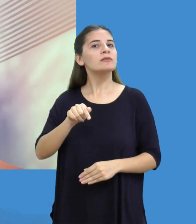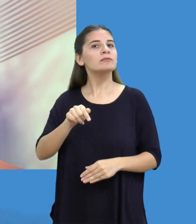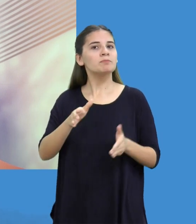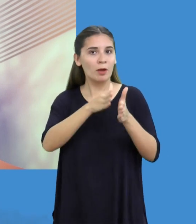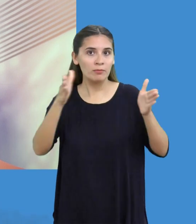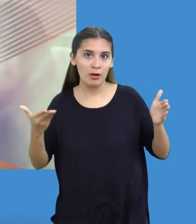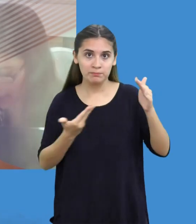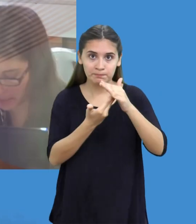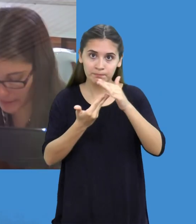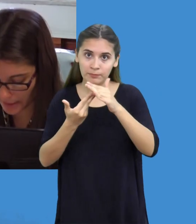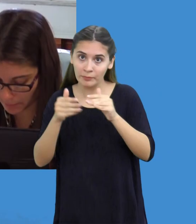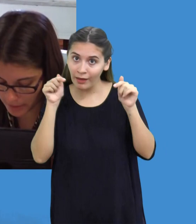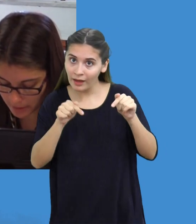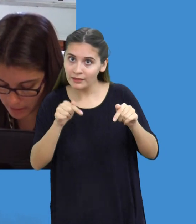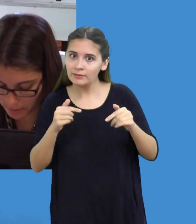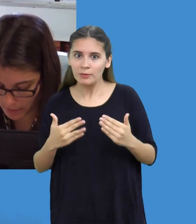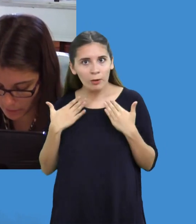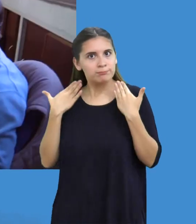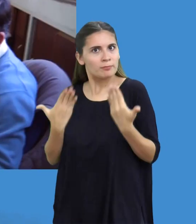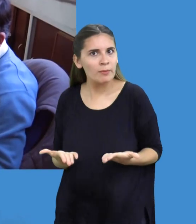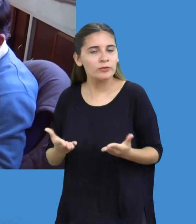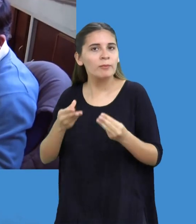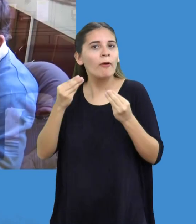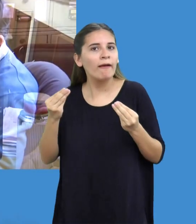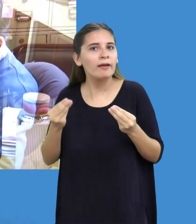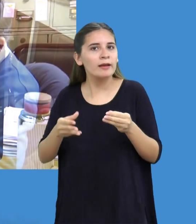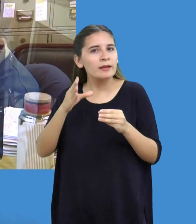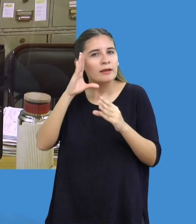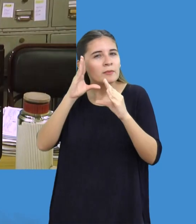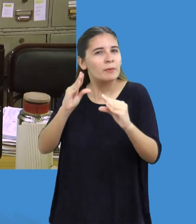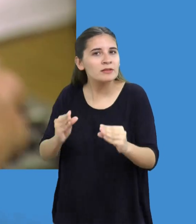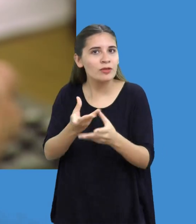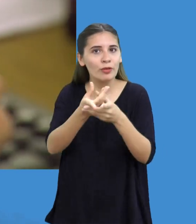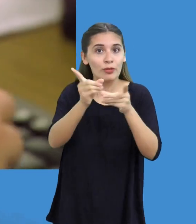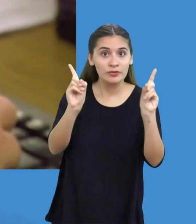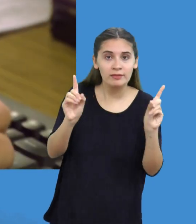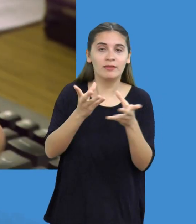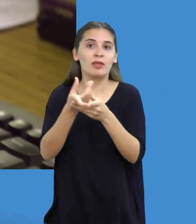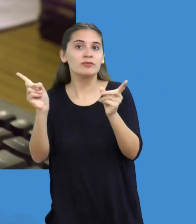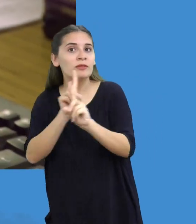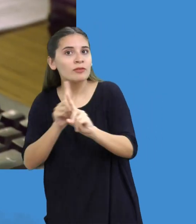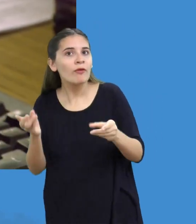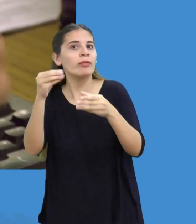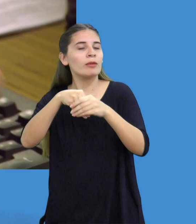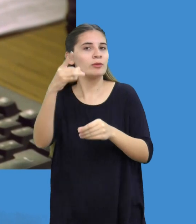esta gestión seguimos apostando a la capacitación de los docentes y los nodocentes de la Universidad.